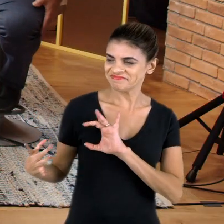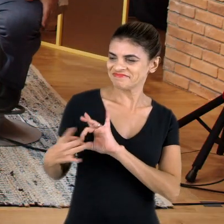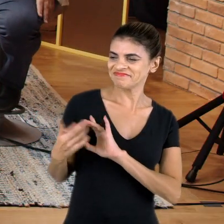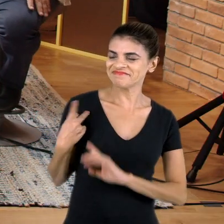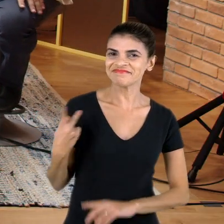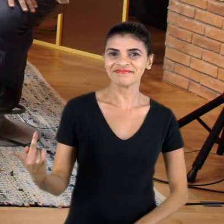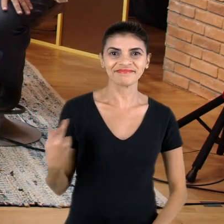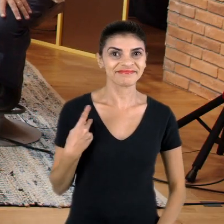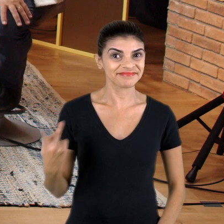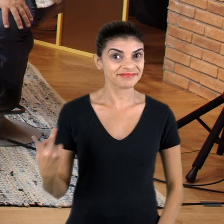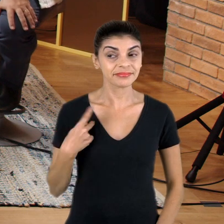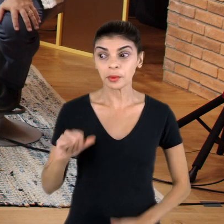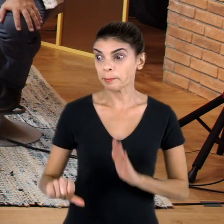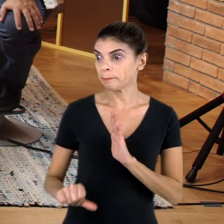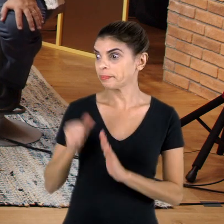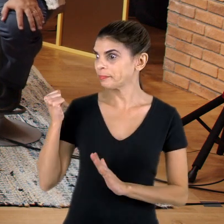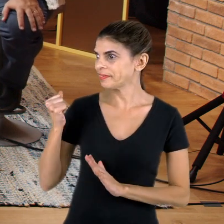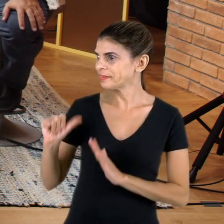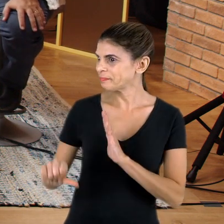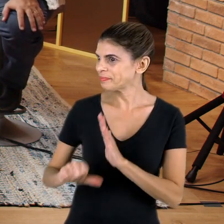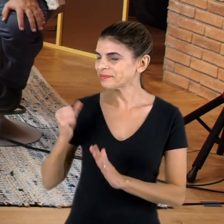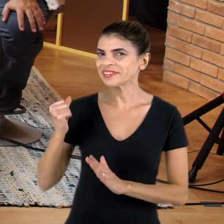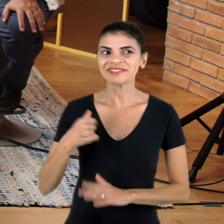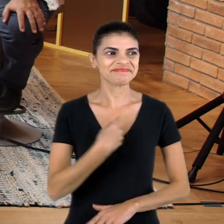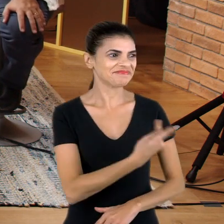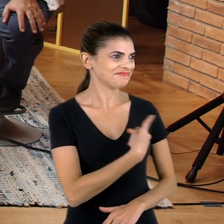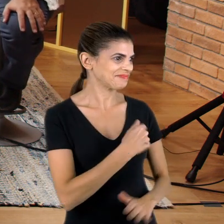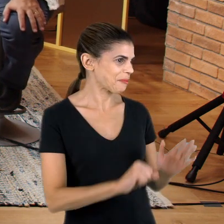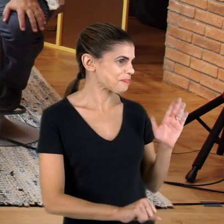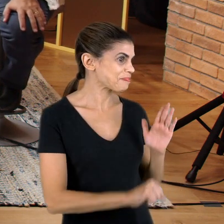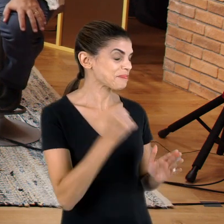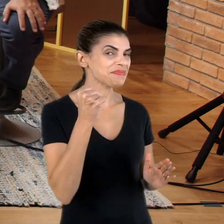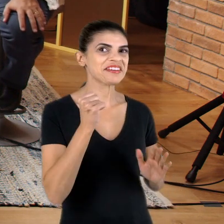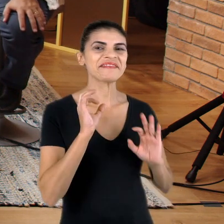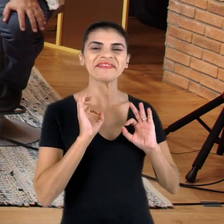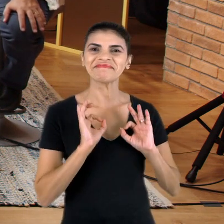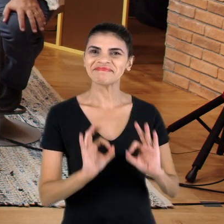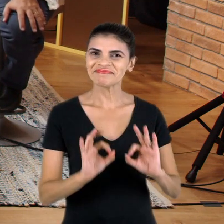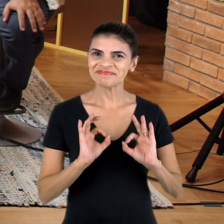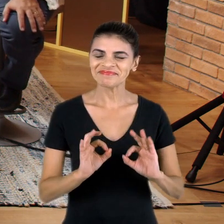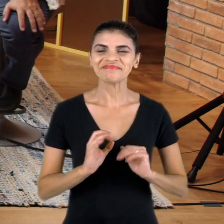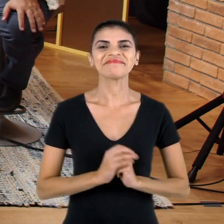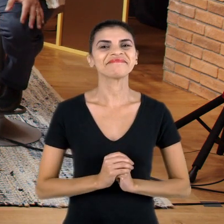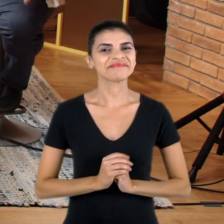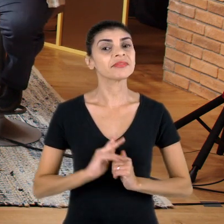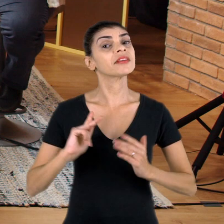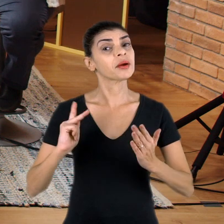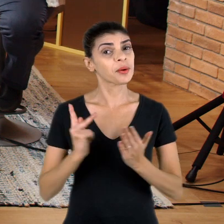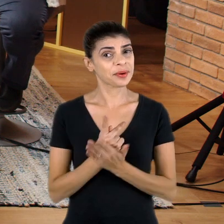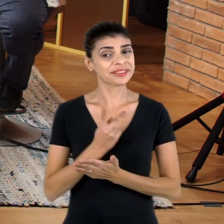Aliás, é a primeira vez, né? Foi nossa primeira total! Total! - Que nós tocamos juntos. Aliás, isso acontece toda hora no programa.